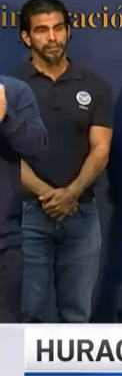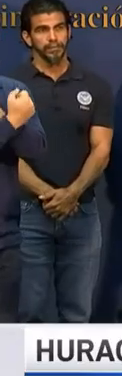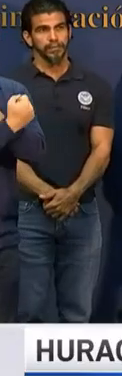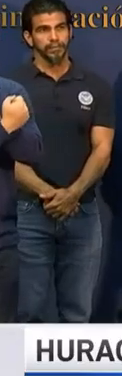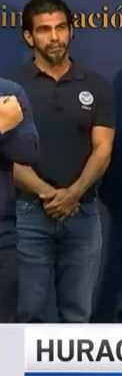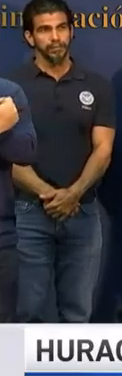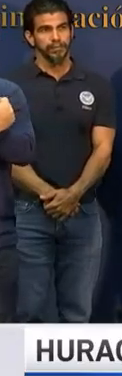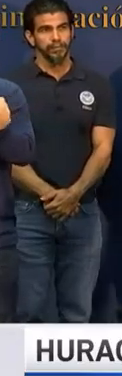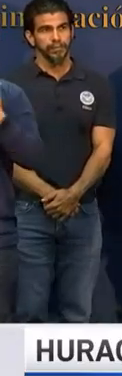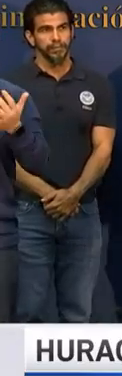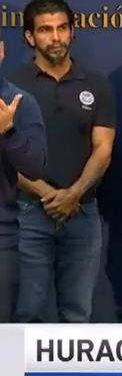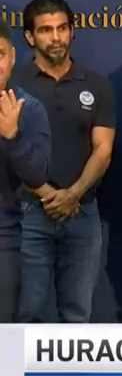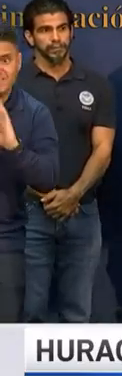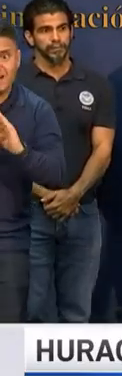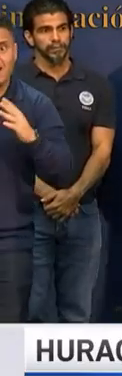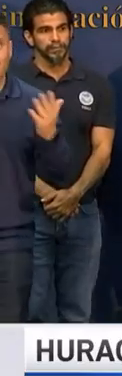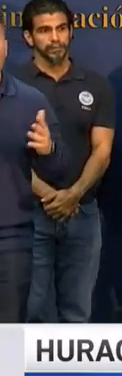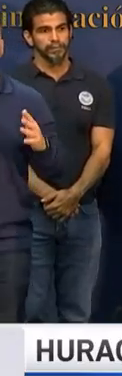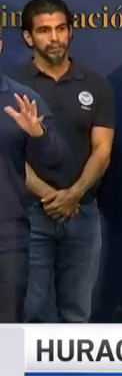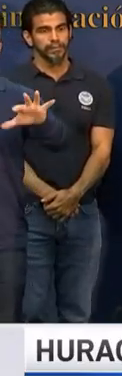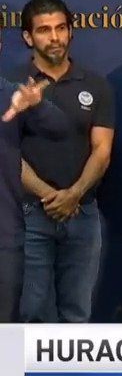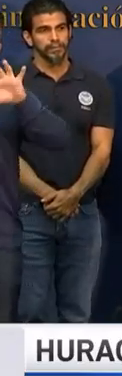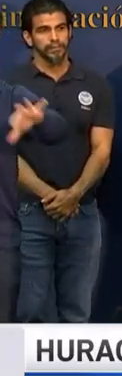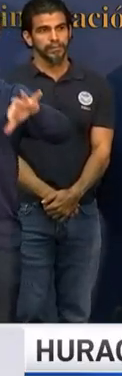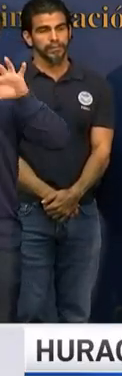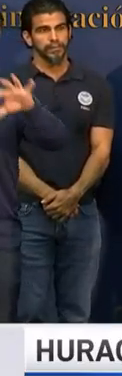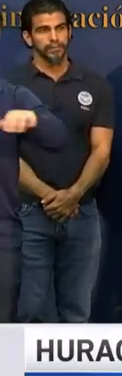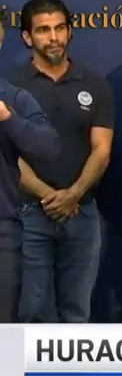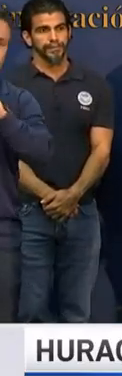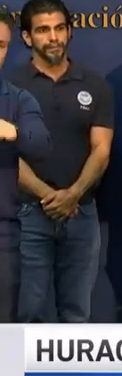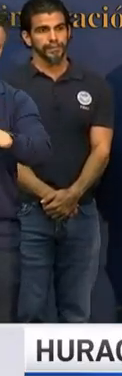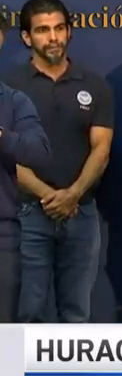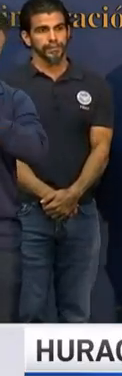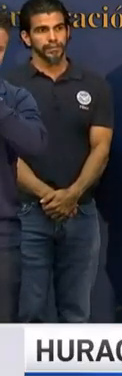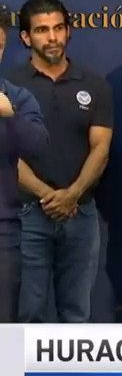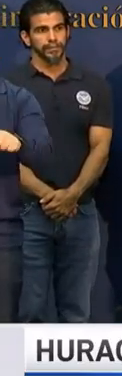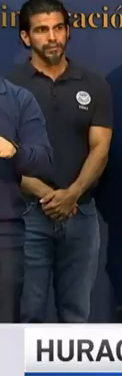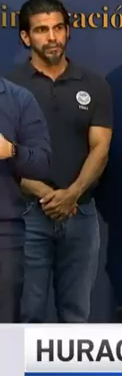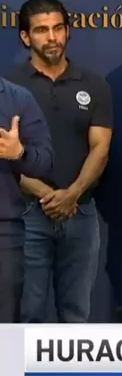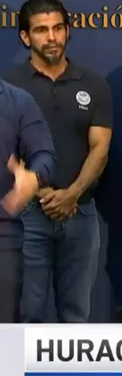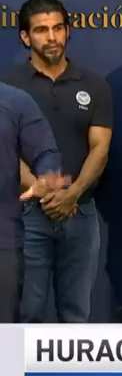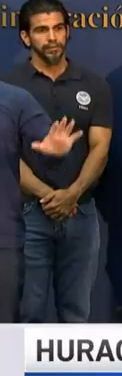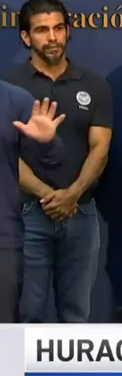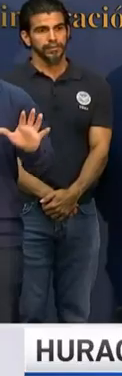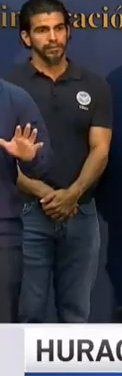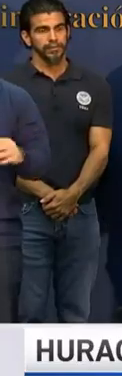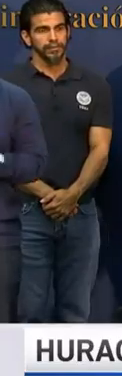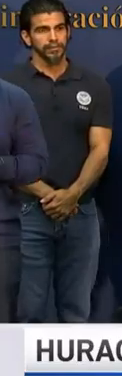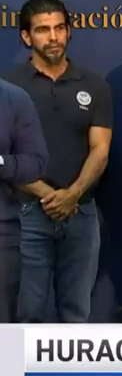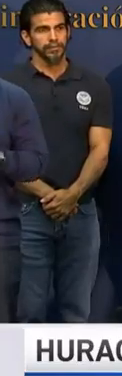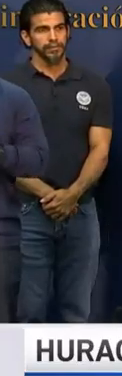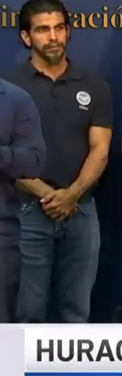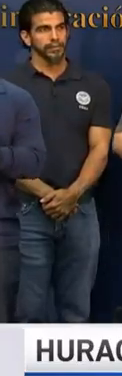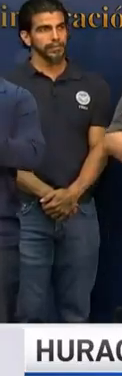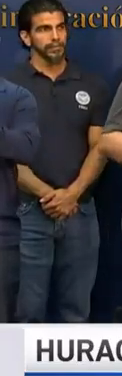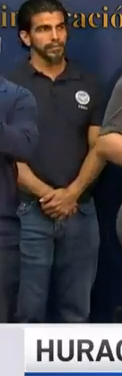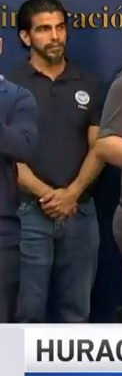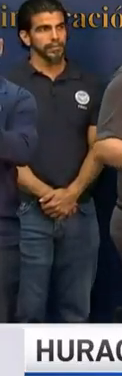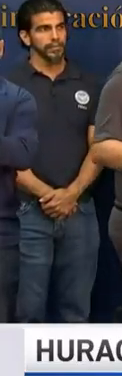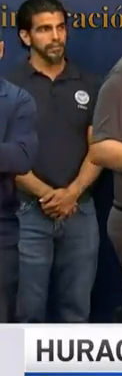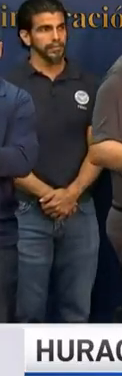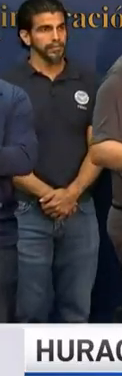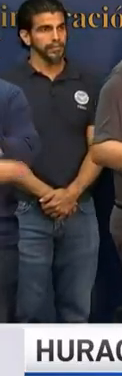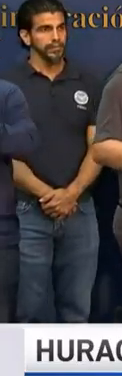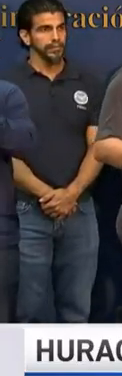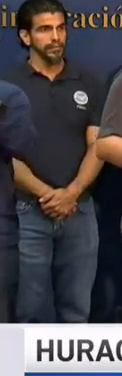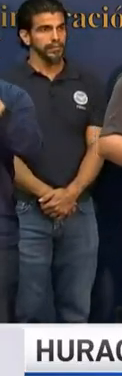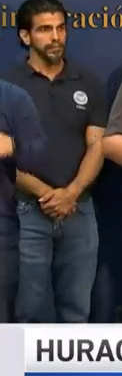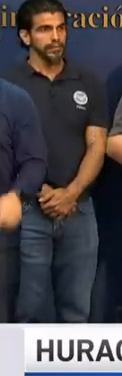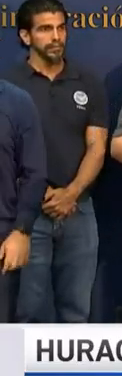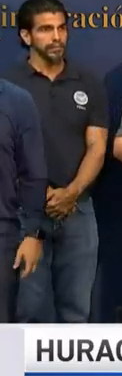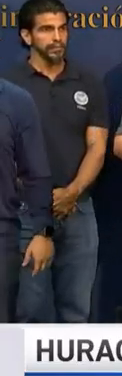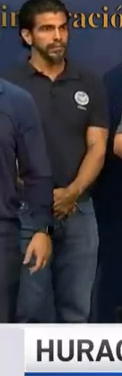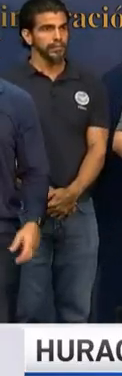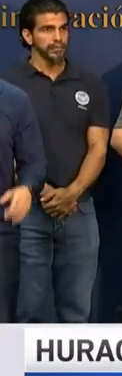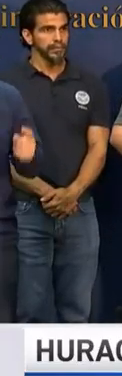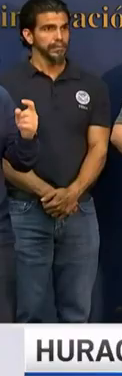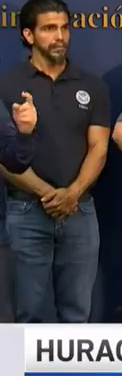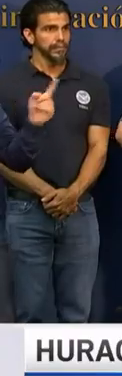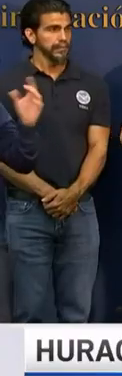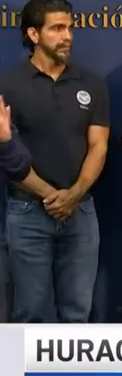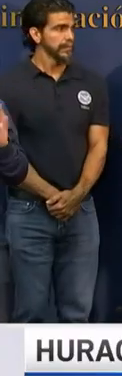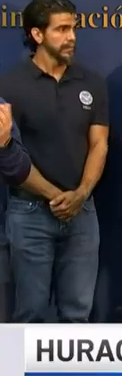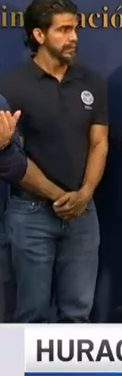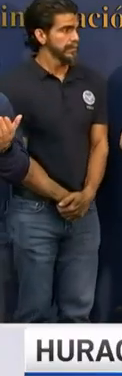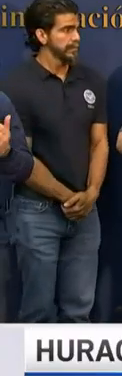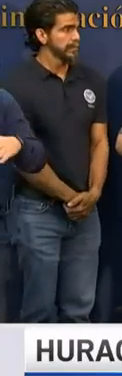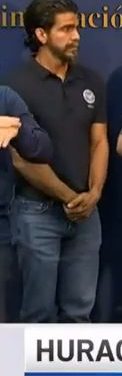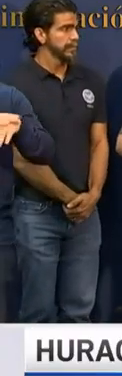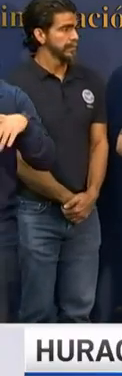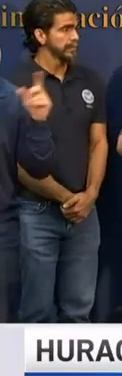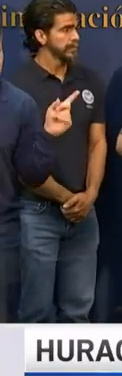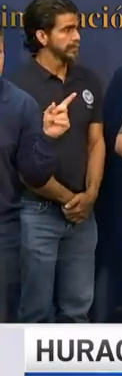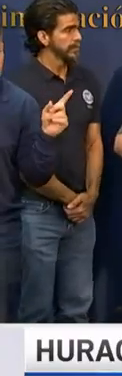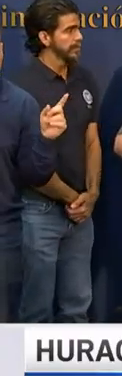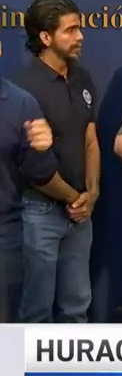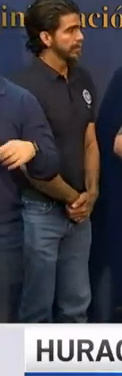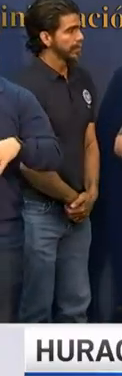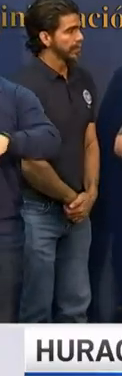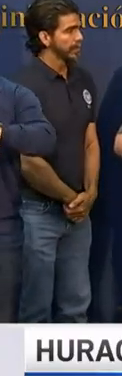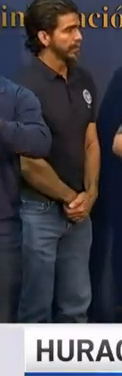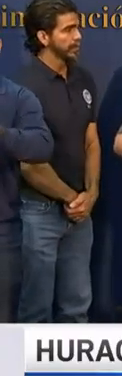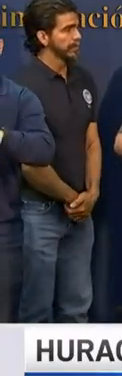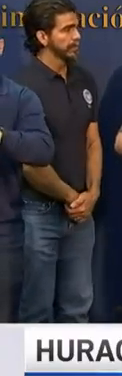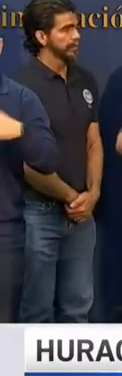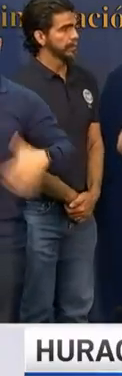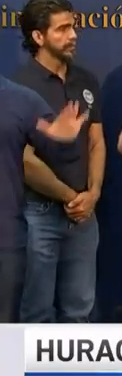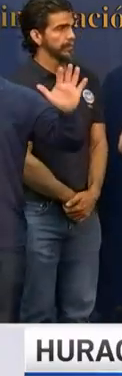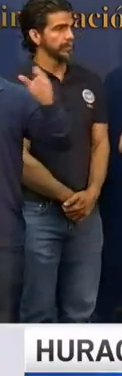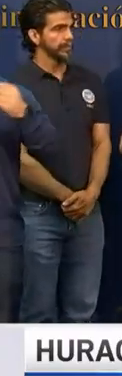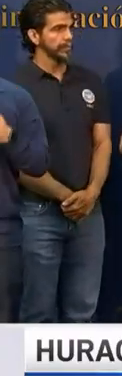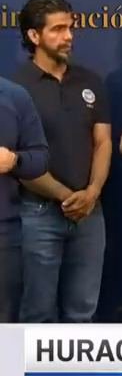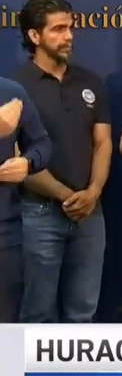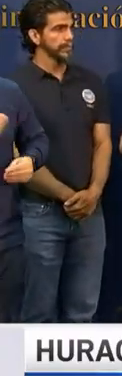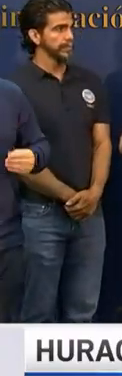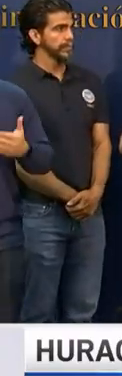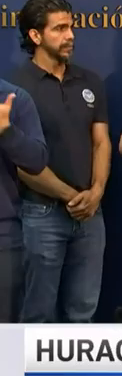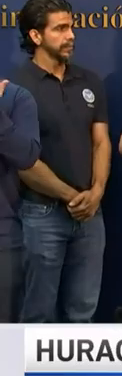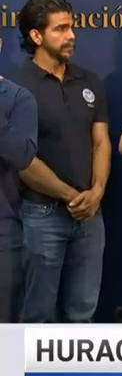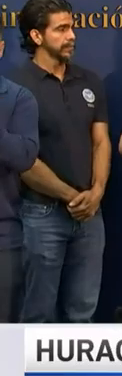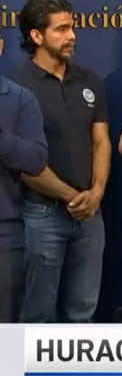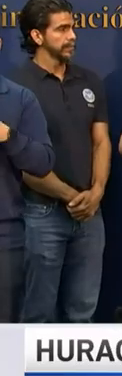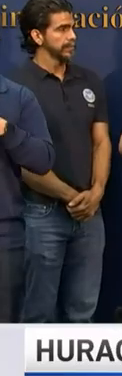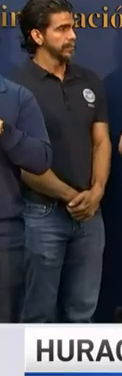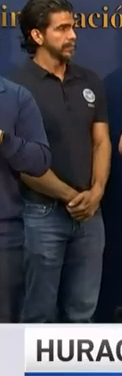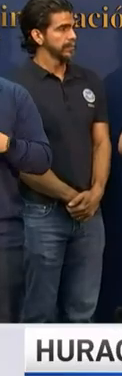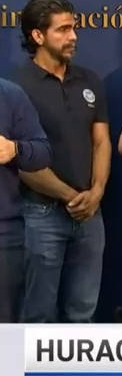HACIA EL NORTE Y ESTO